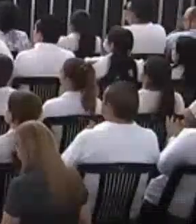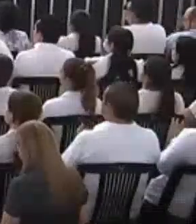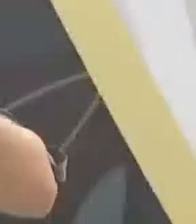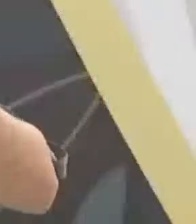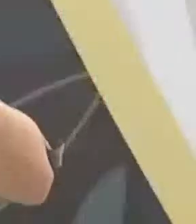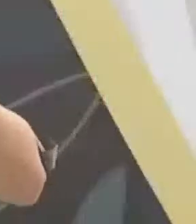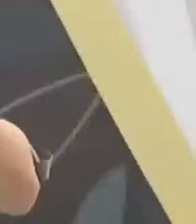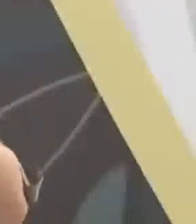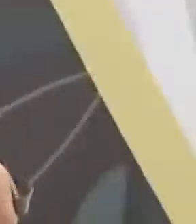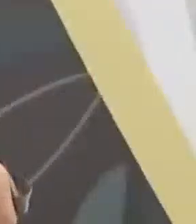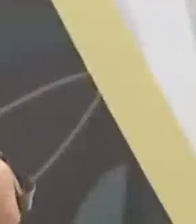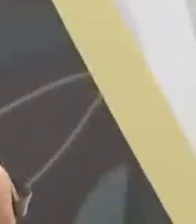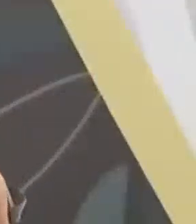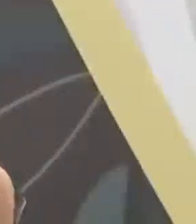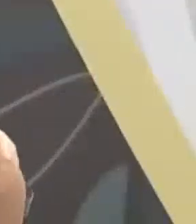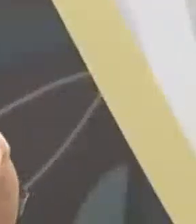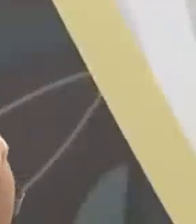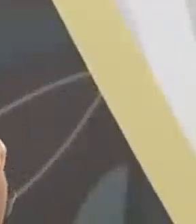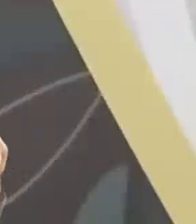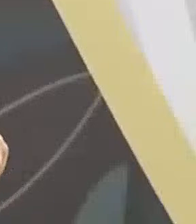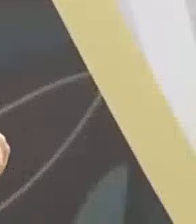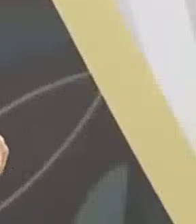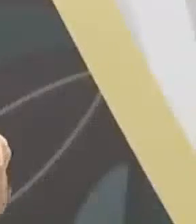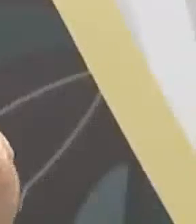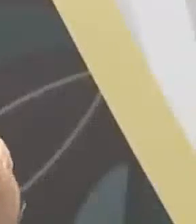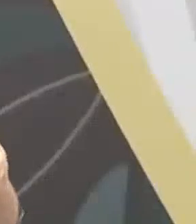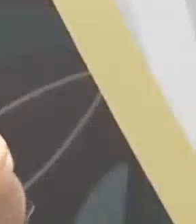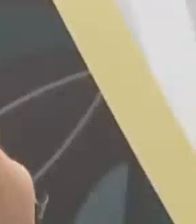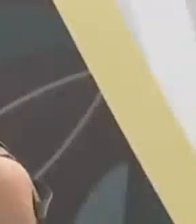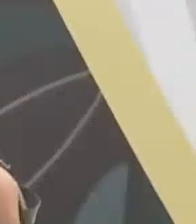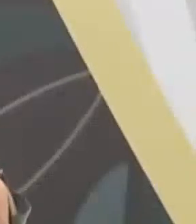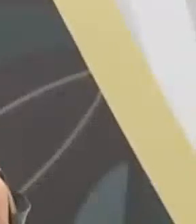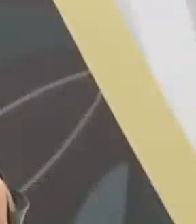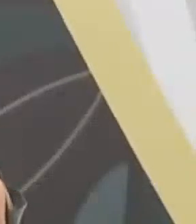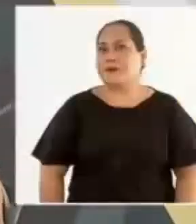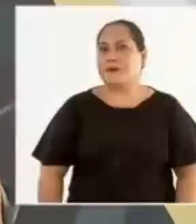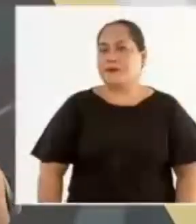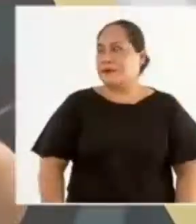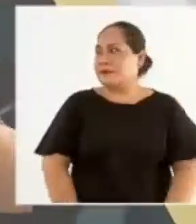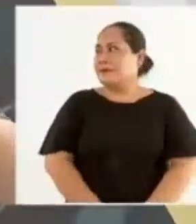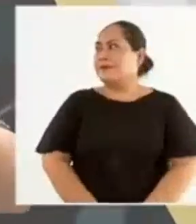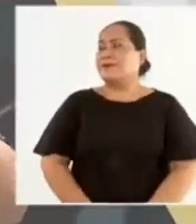Muy buenos días tengan todas y todos. Saludo con mucho respeto a la draora Claudia Chemba Pardo,